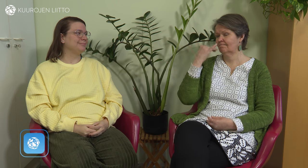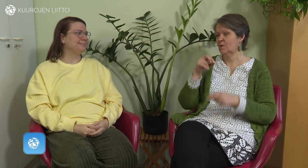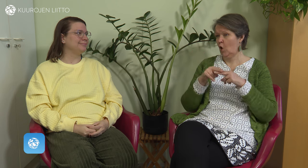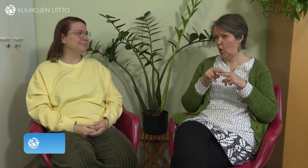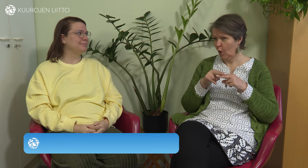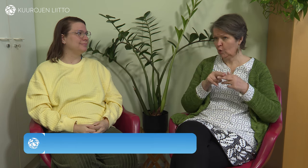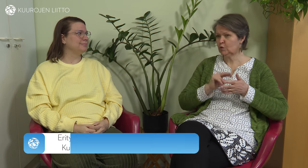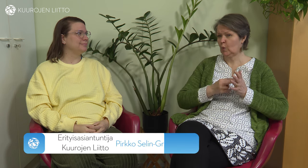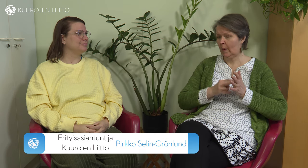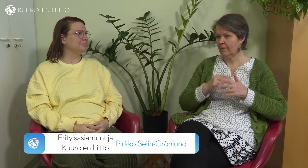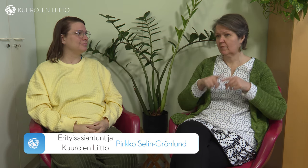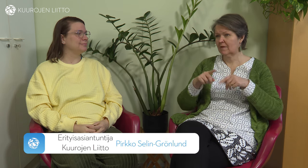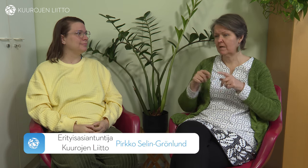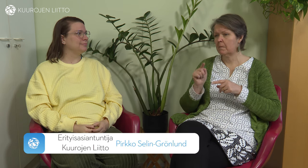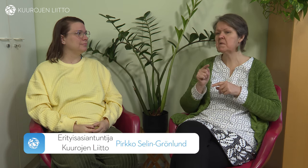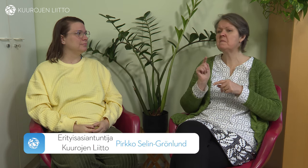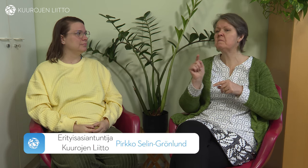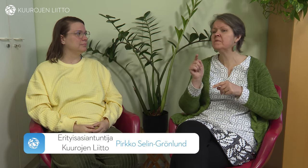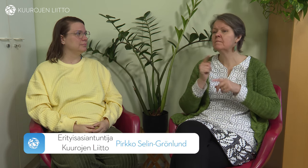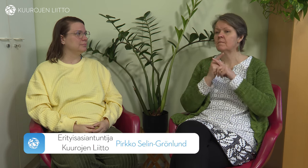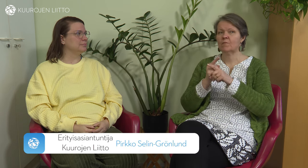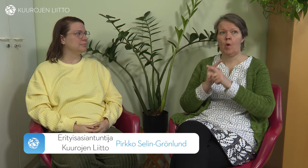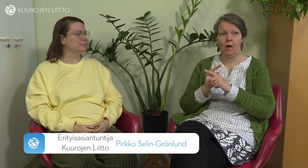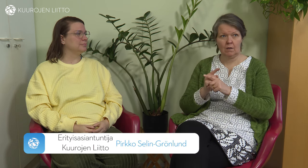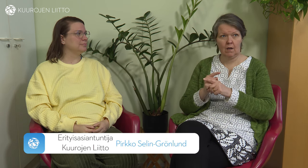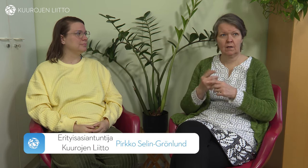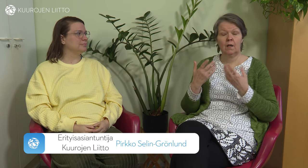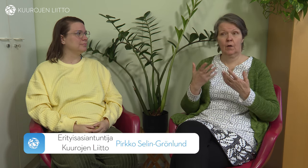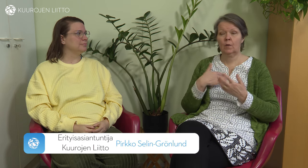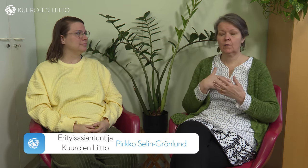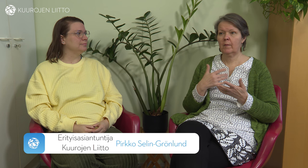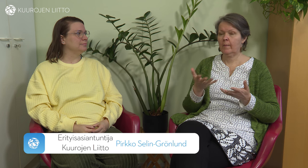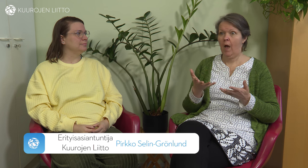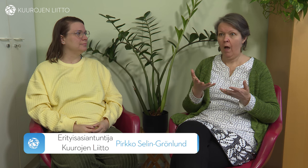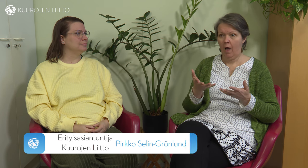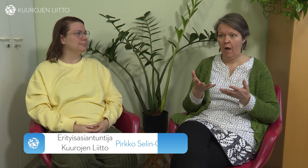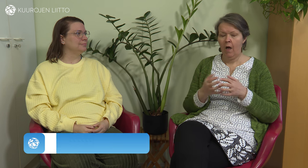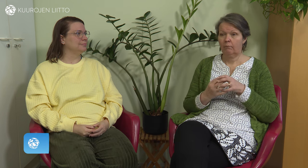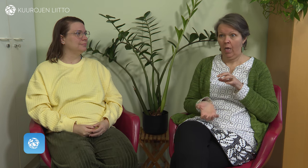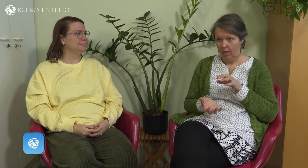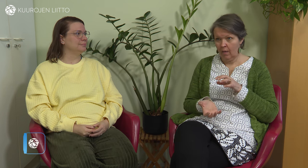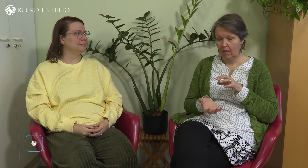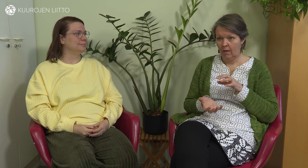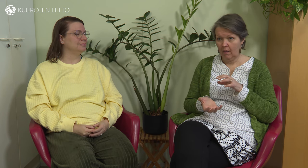Olen ollut kokouksissa ja suunnitteluissa mukana, mutta nyt olen aivan äimän käkenä.